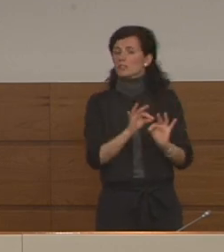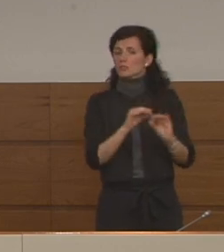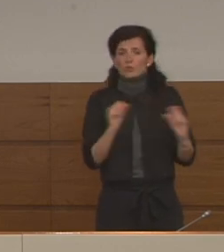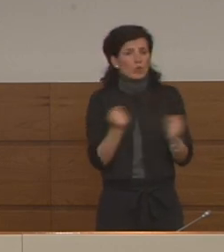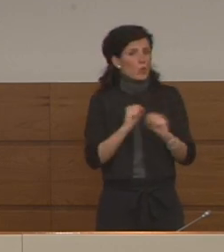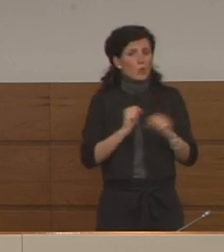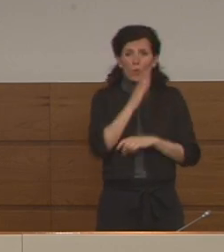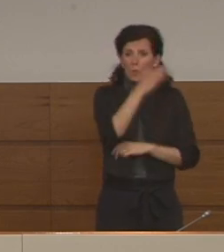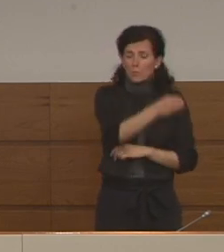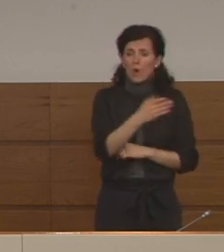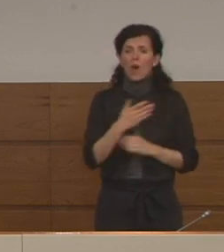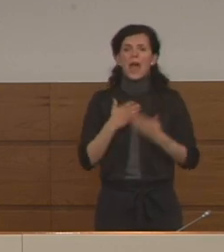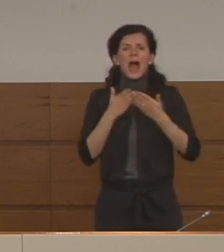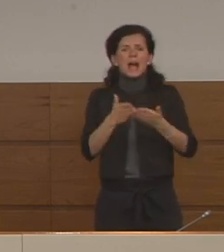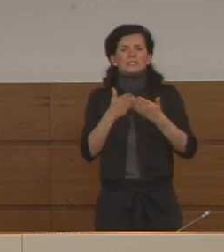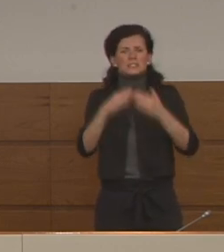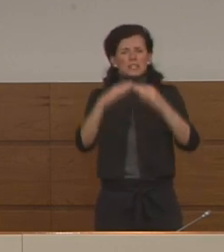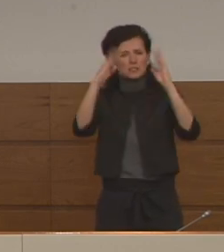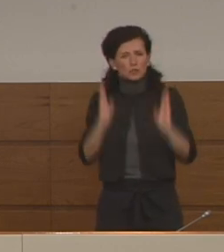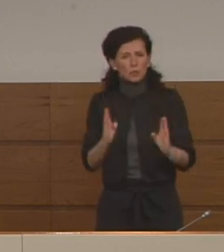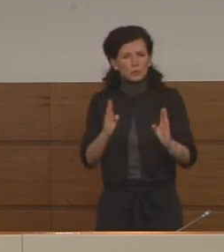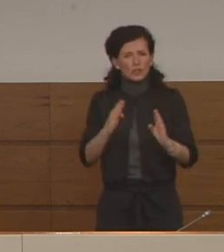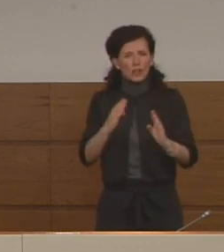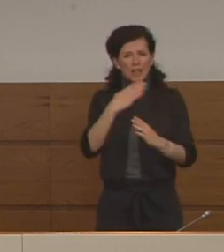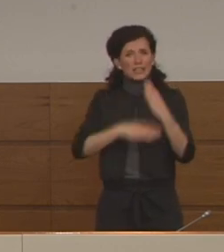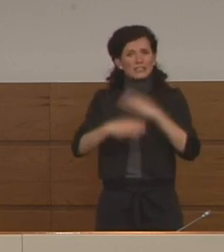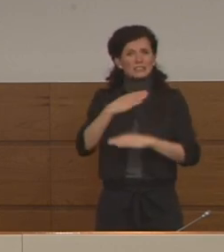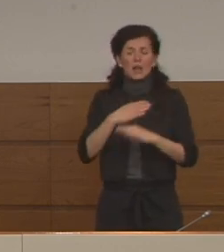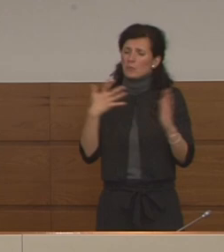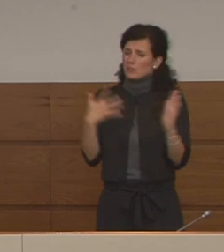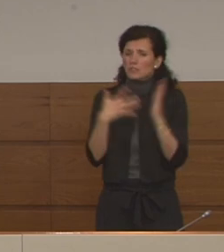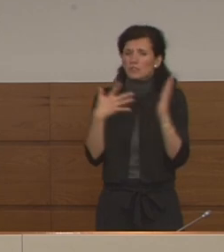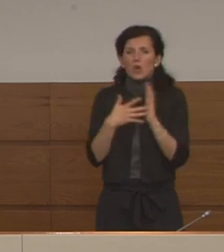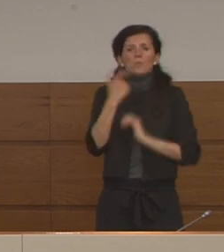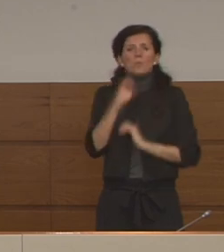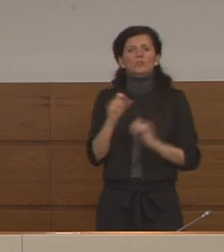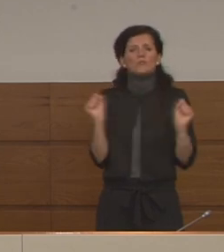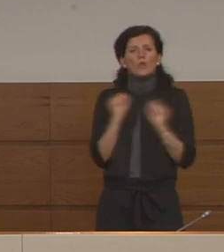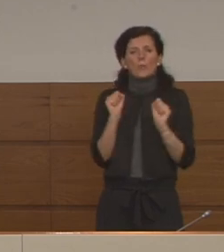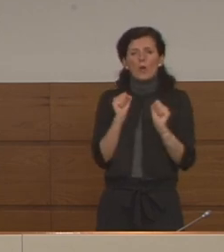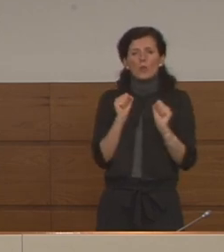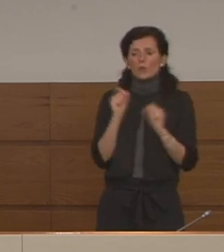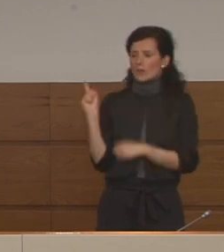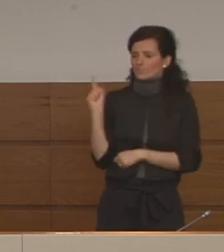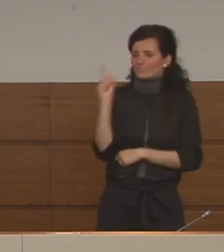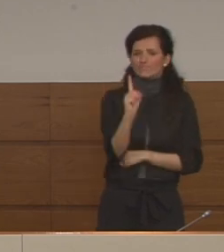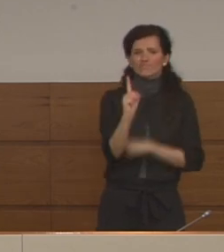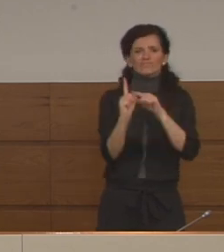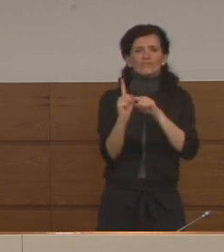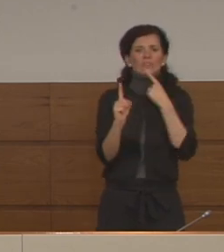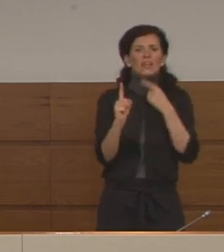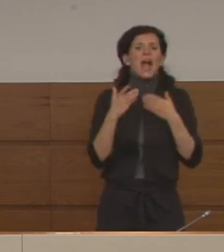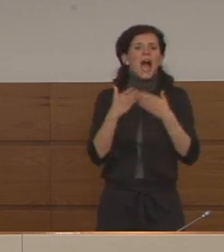è difficile per paura del contagio degli assistenti. Non possono fare spesso